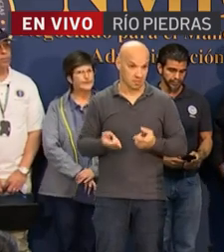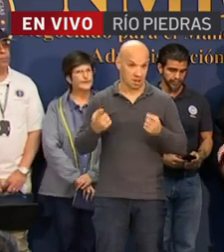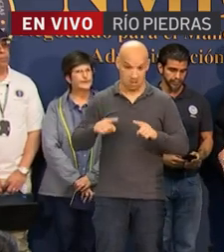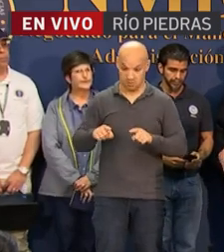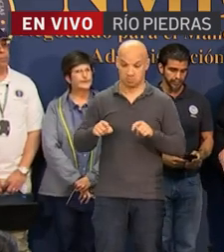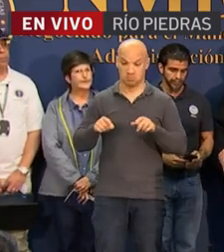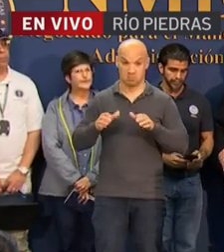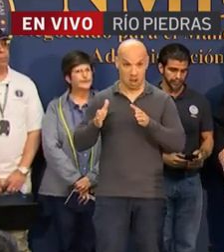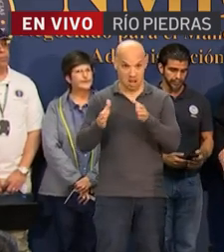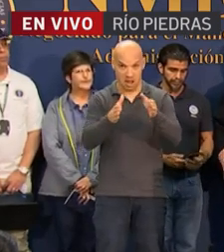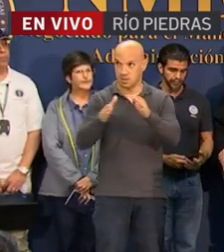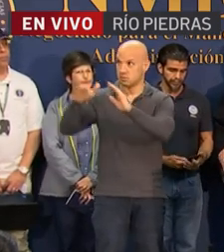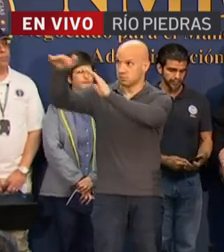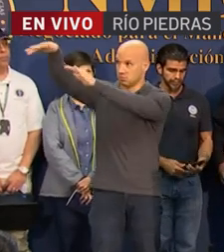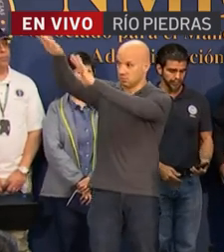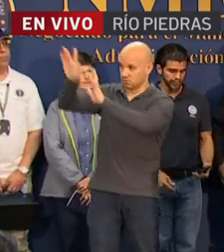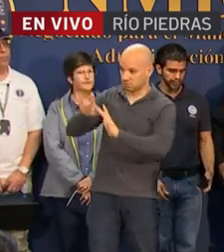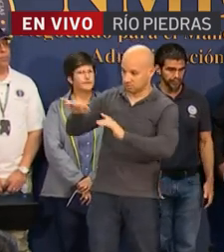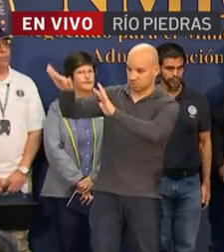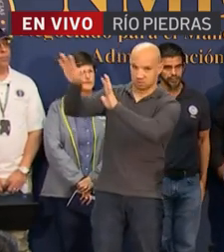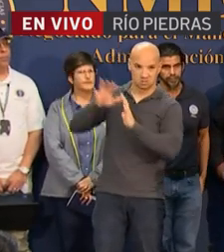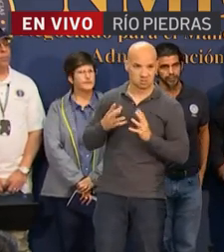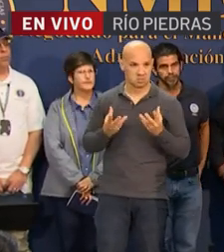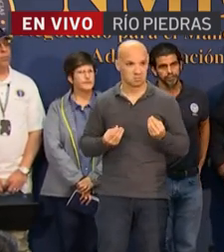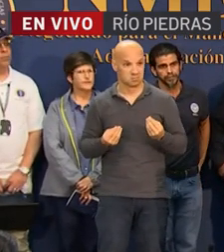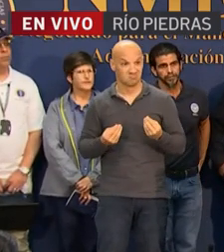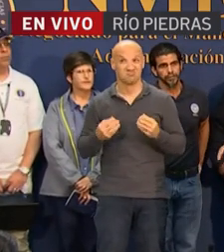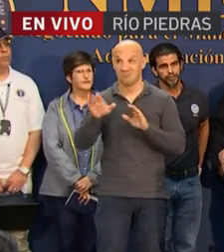PUEDEN SER LOS PROBLEMAS O